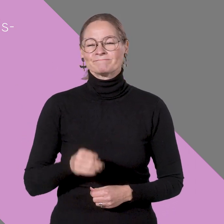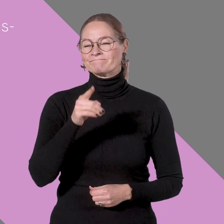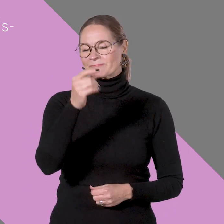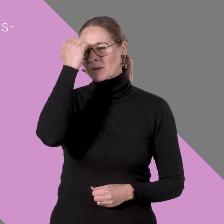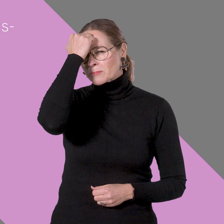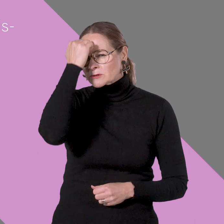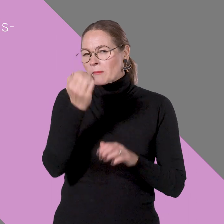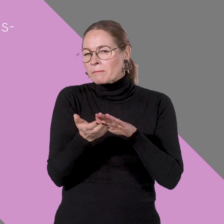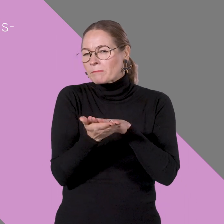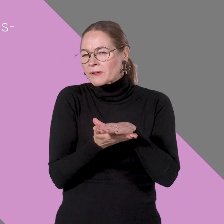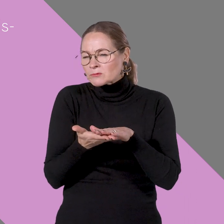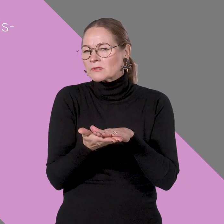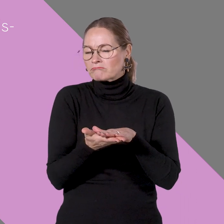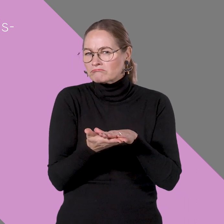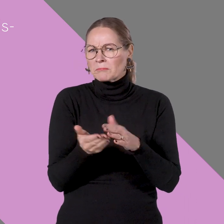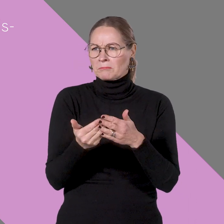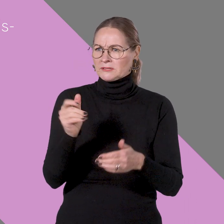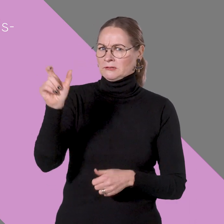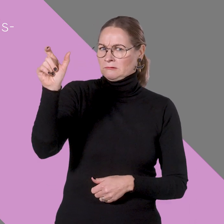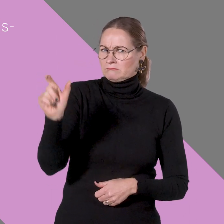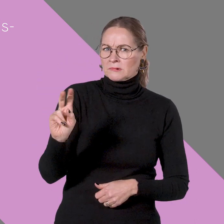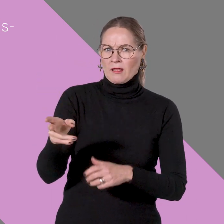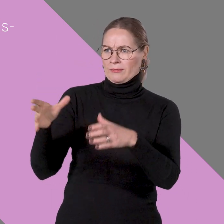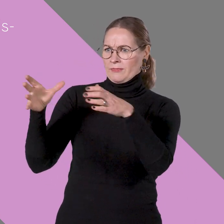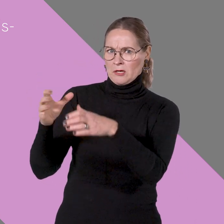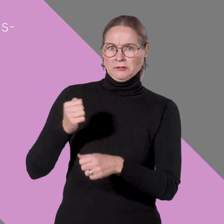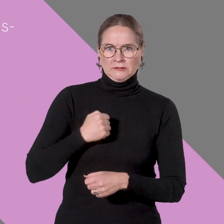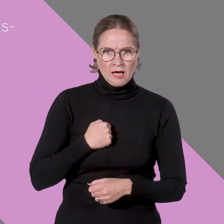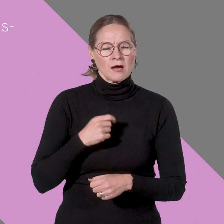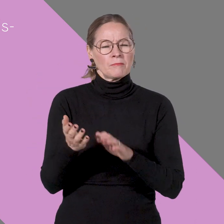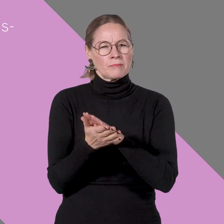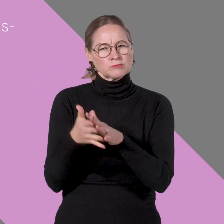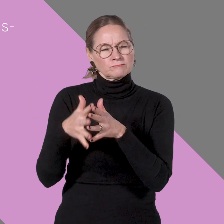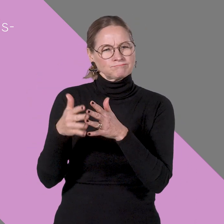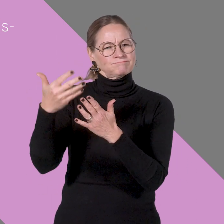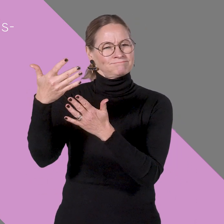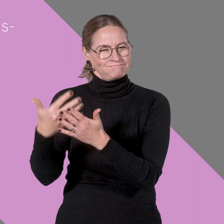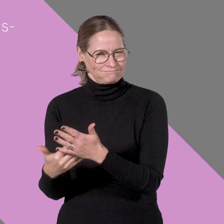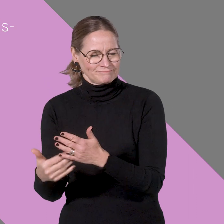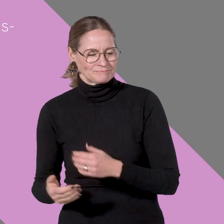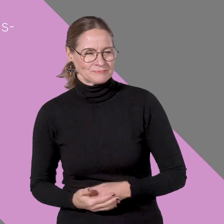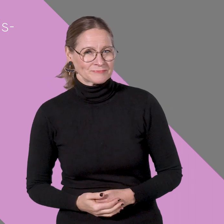Muista perustella ehdotuksesi!